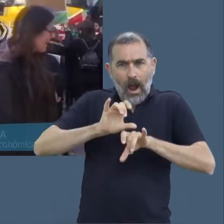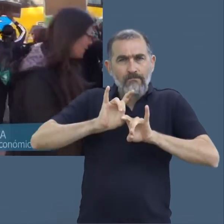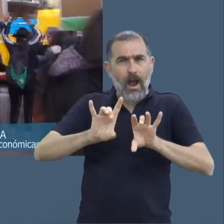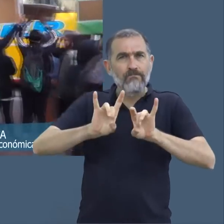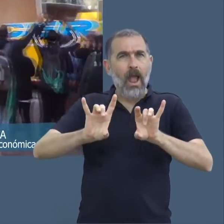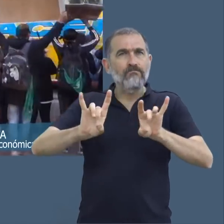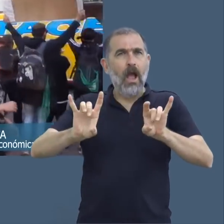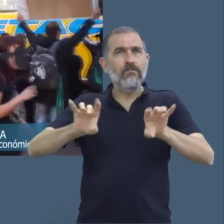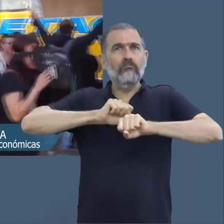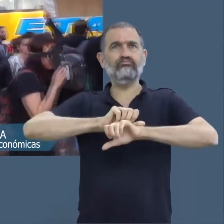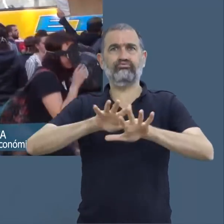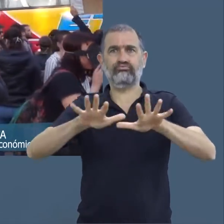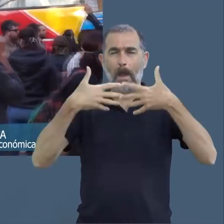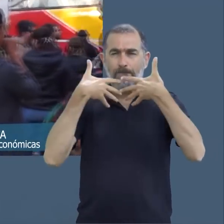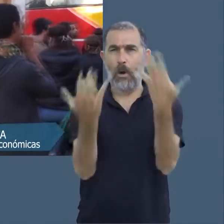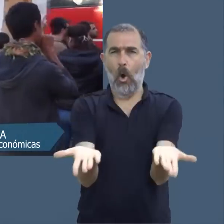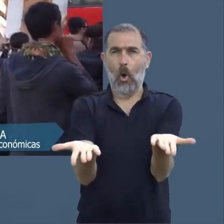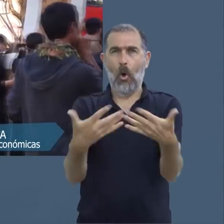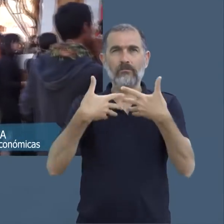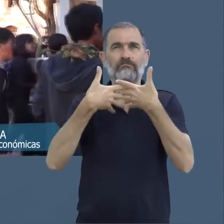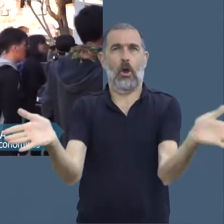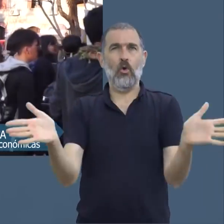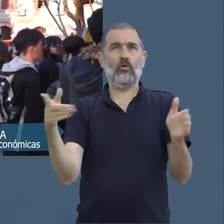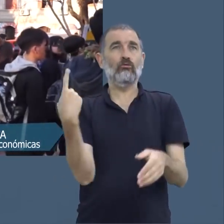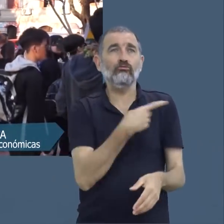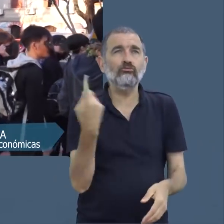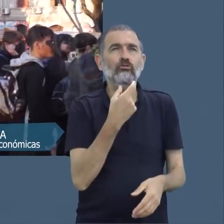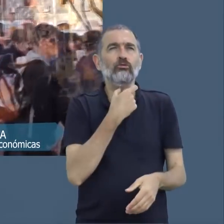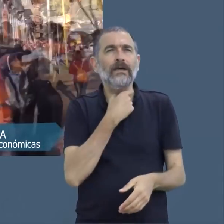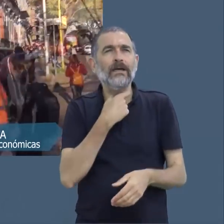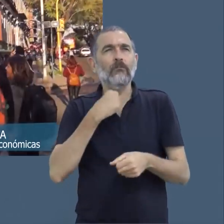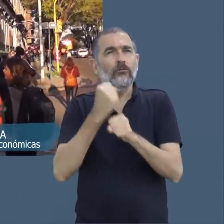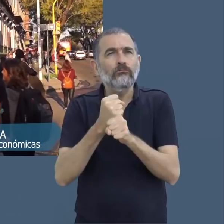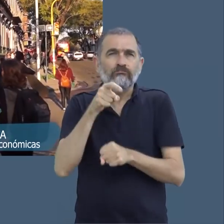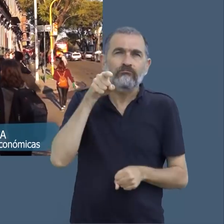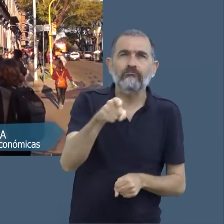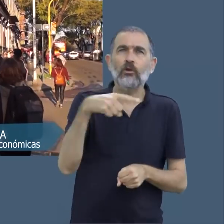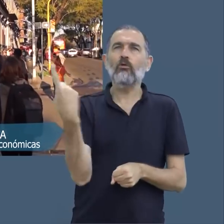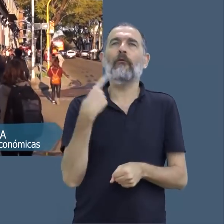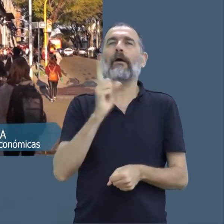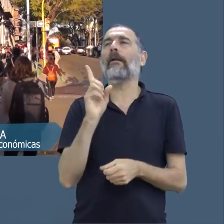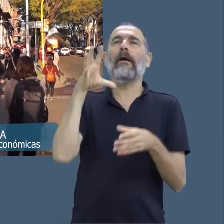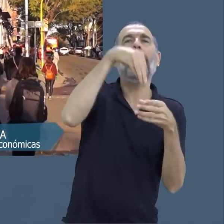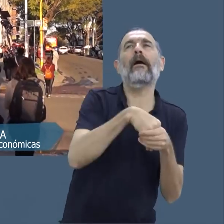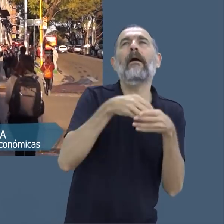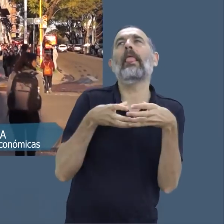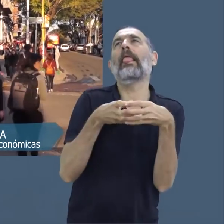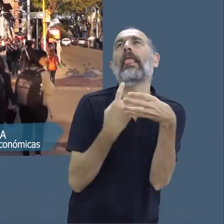a contagiar a romper un cerco mediático, porque nosotros queremos hacer eso, que no nos tengan como ovejas adentro de un rebaño, sino que seamos las ovejas que rompamos con